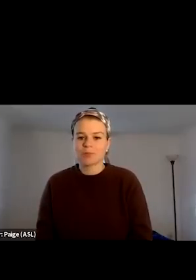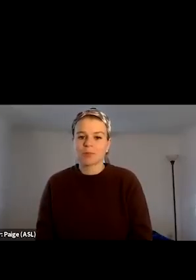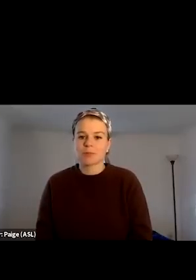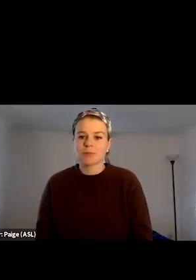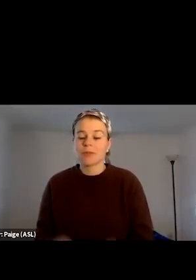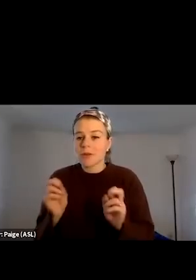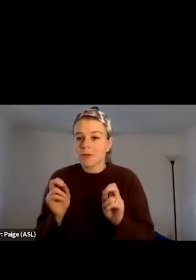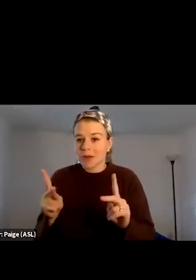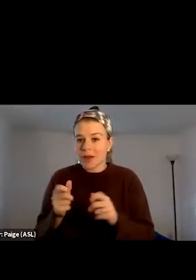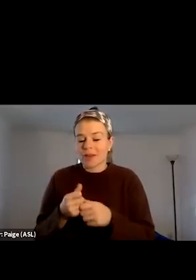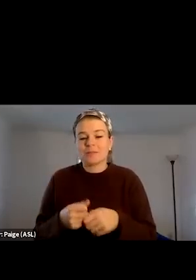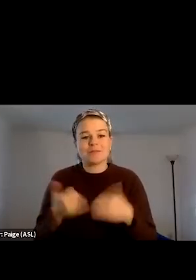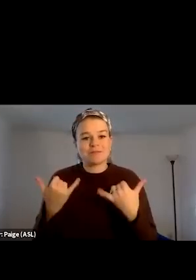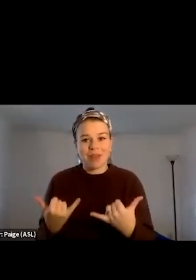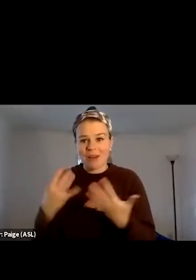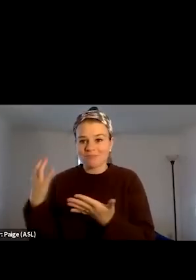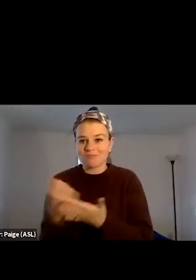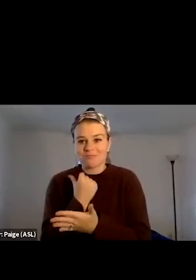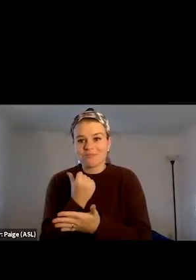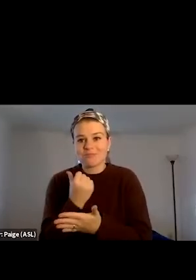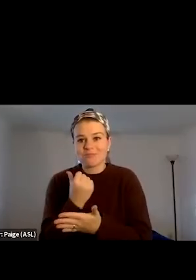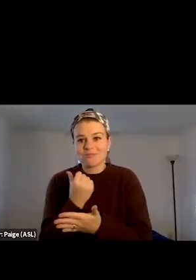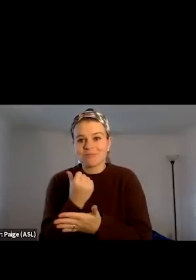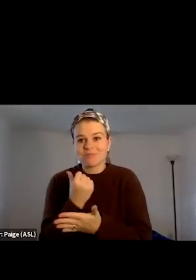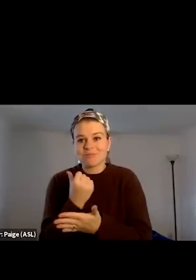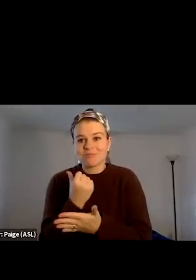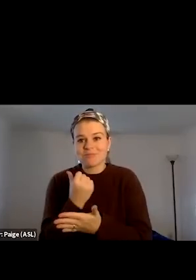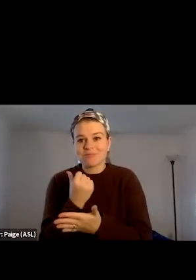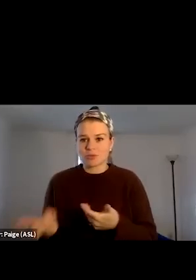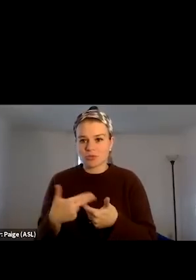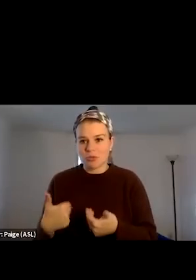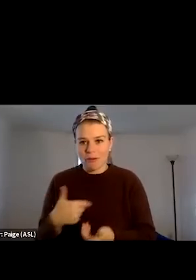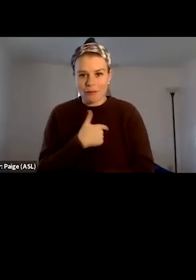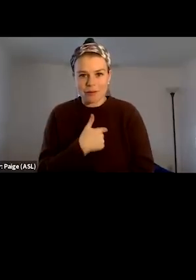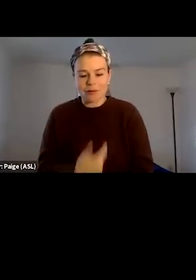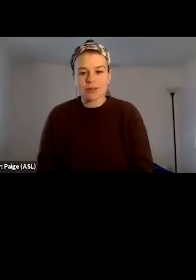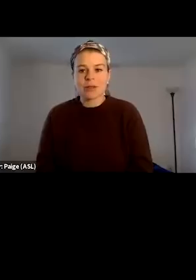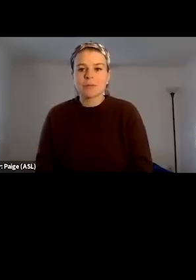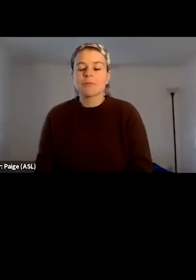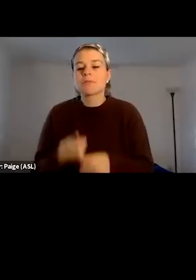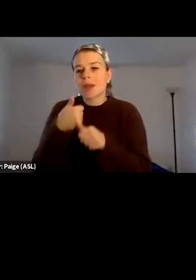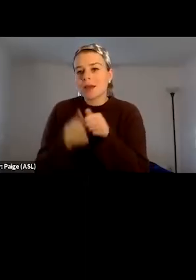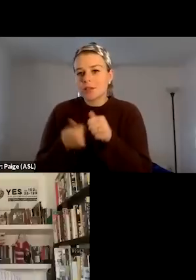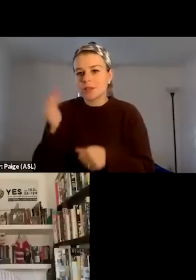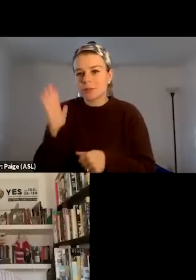Bien, sin más preámbulos, vamos a presentar a los oradores. Cada uno de los oradores tiene mucha experiencia,